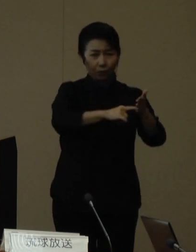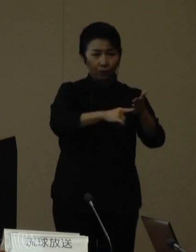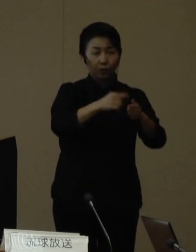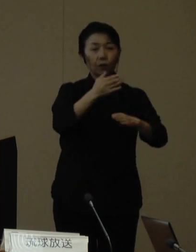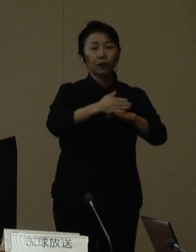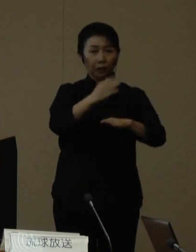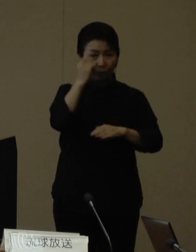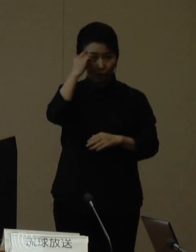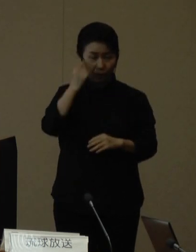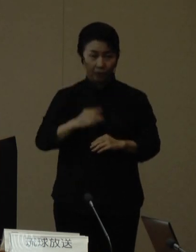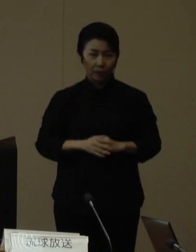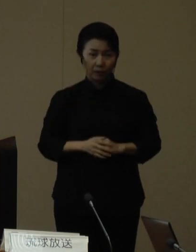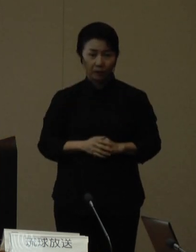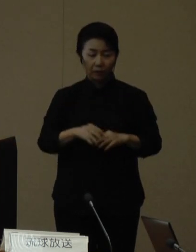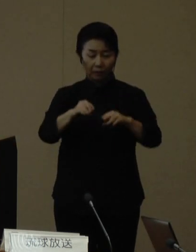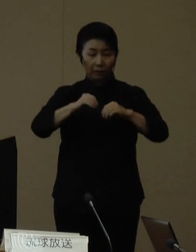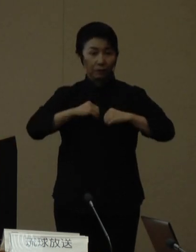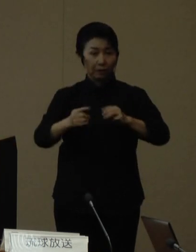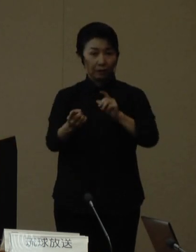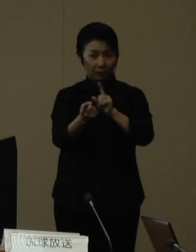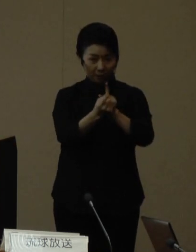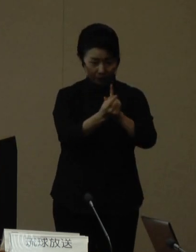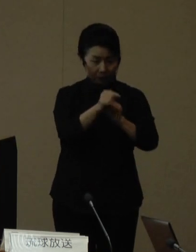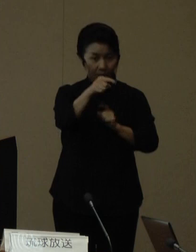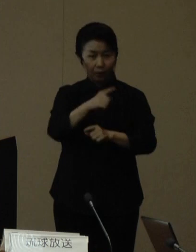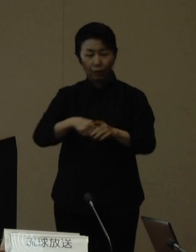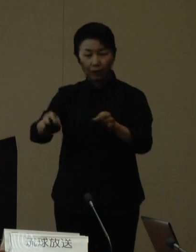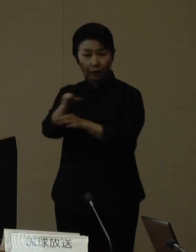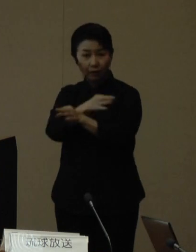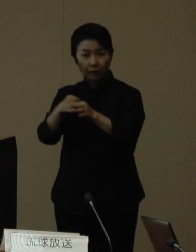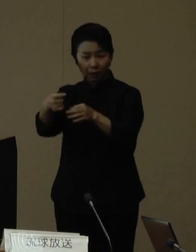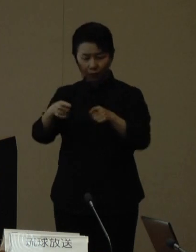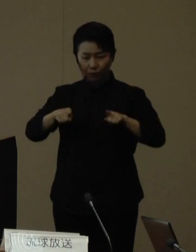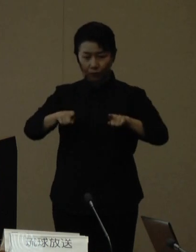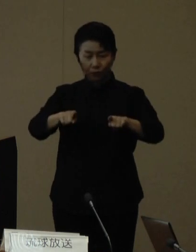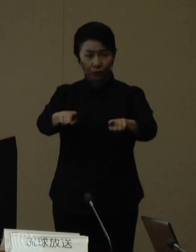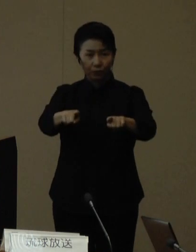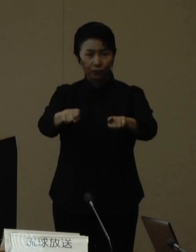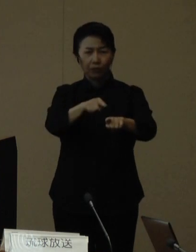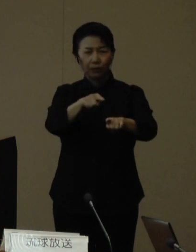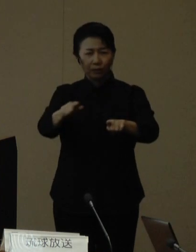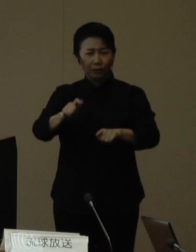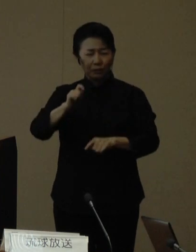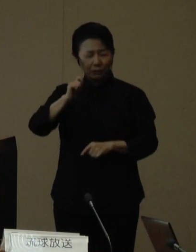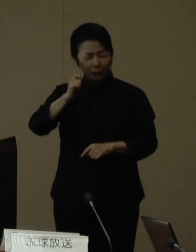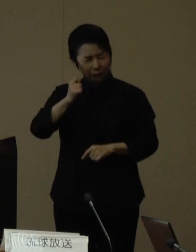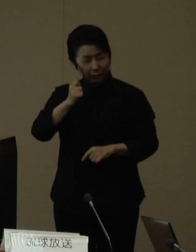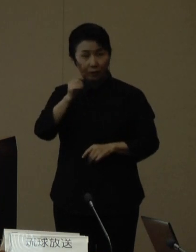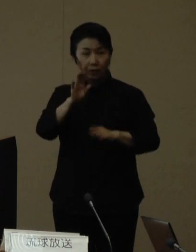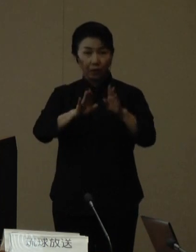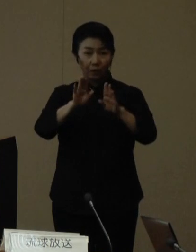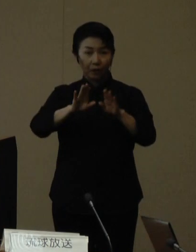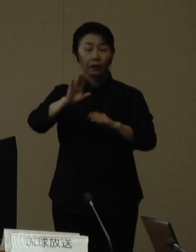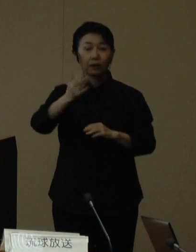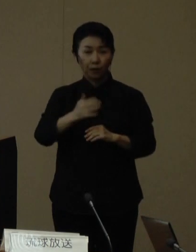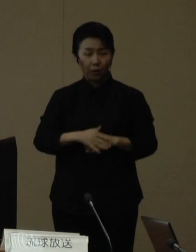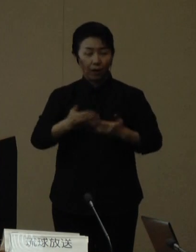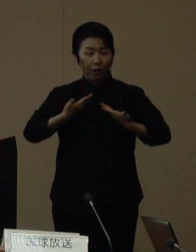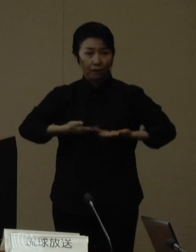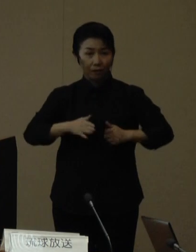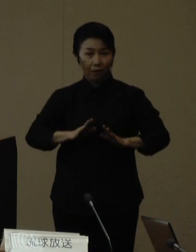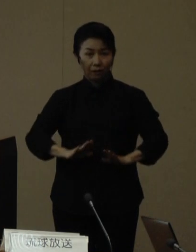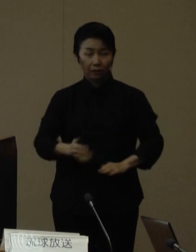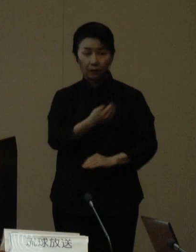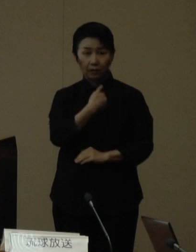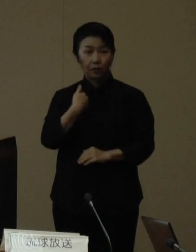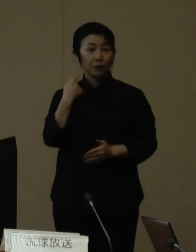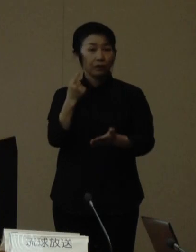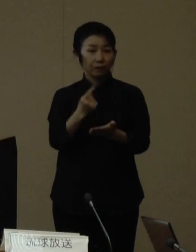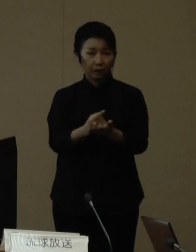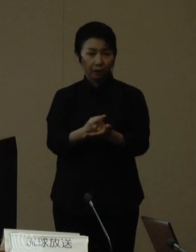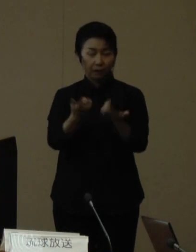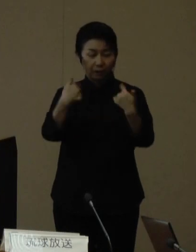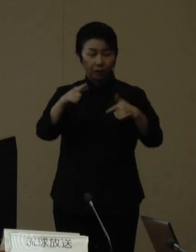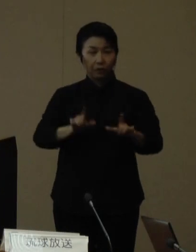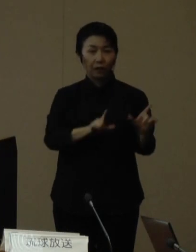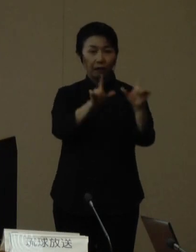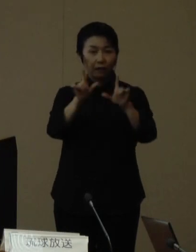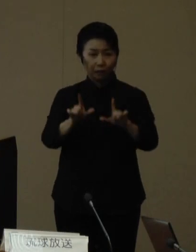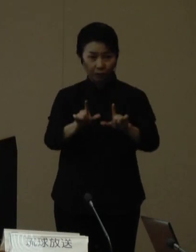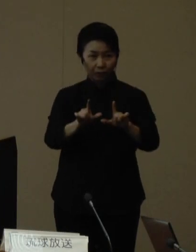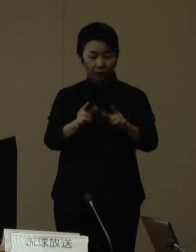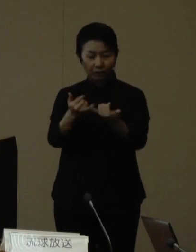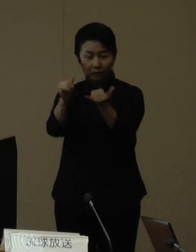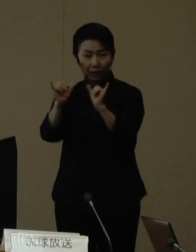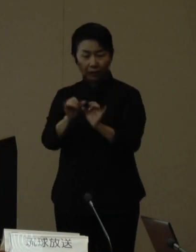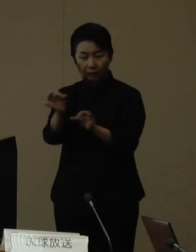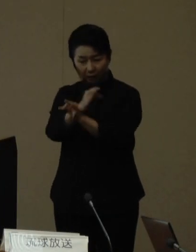感染対策と社会経済活動を維持していくことの難しさを痛感しておりますが、安全、安心にできるだけ普段の社会生活を送りたいという県民の